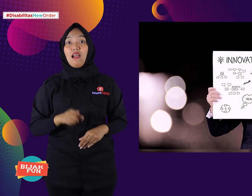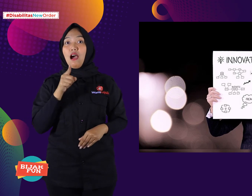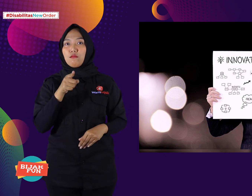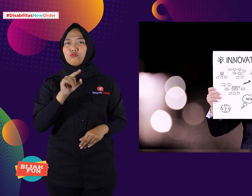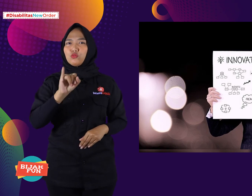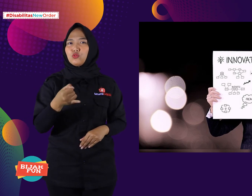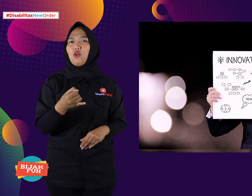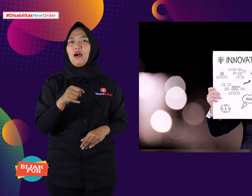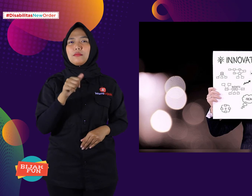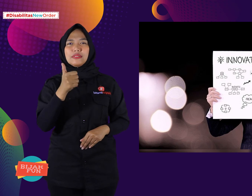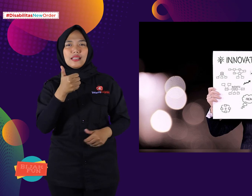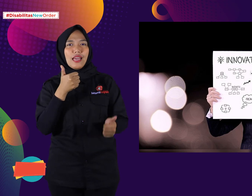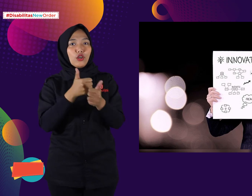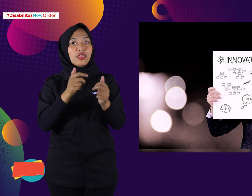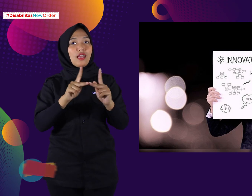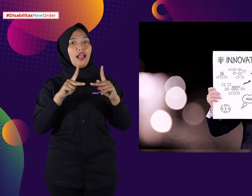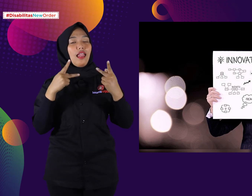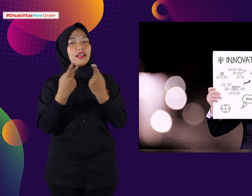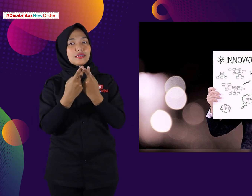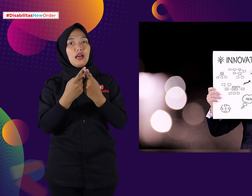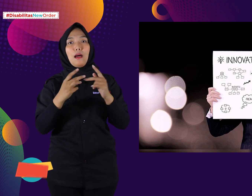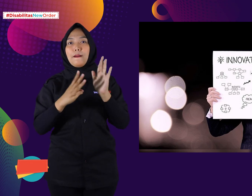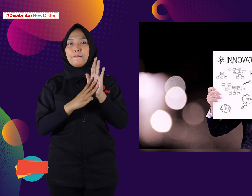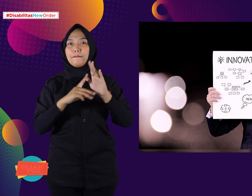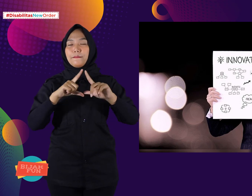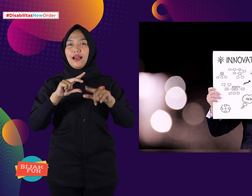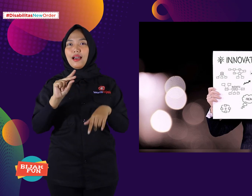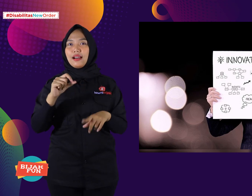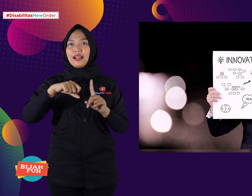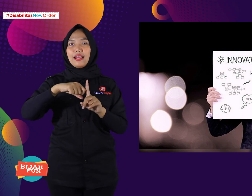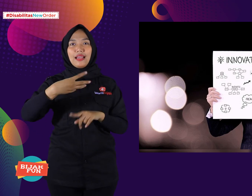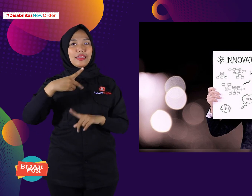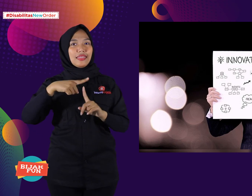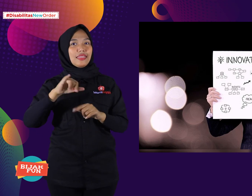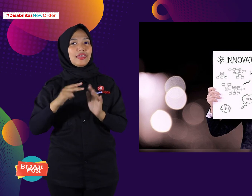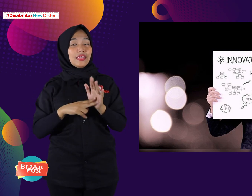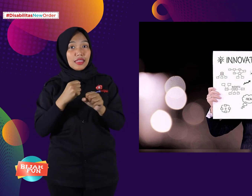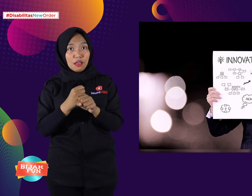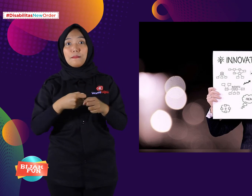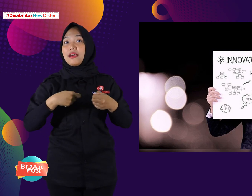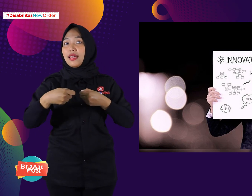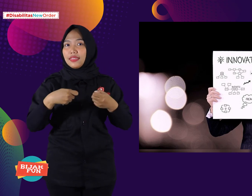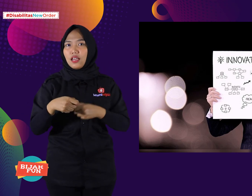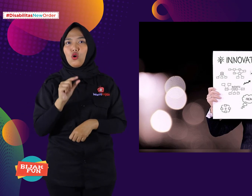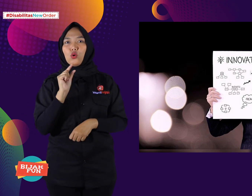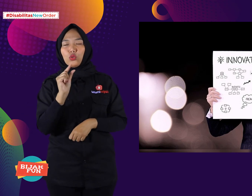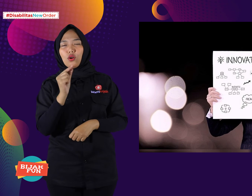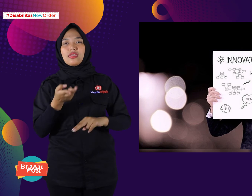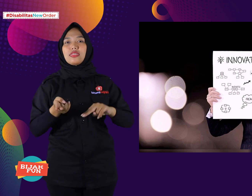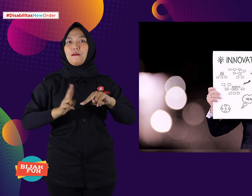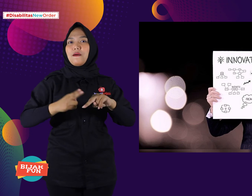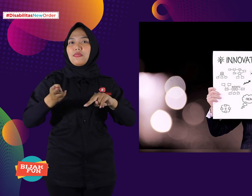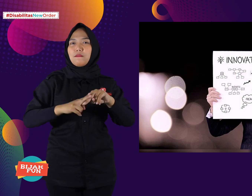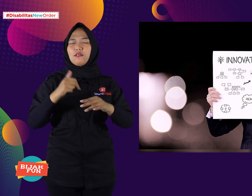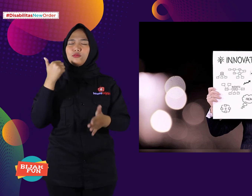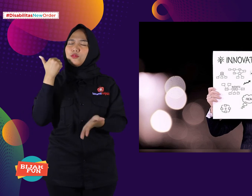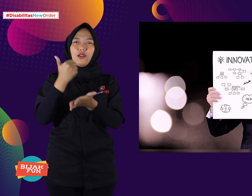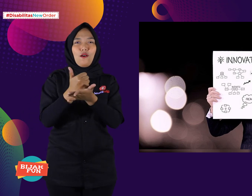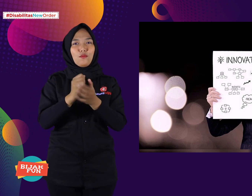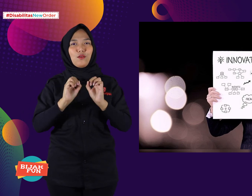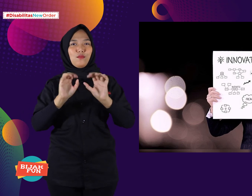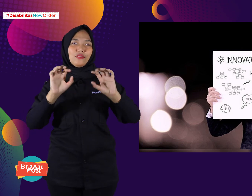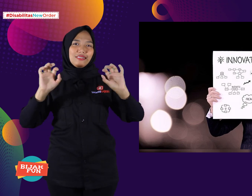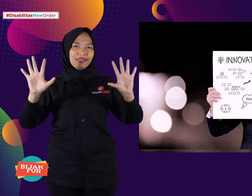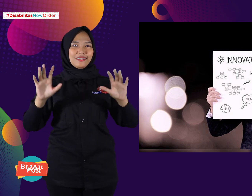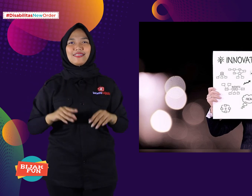Kamu juga bisa ikut kelas marketing untuk mengasah promosi kamu lebih jago.